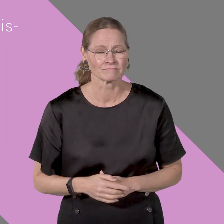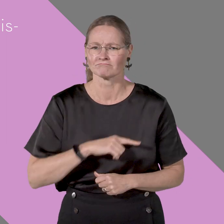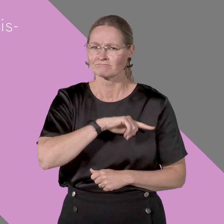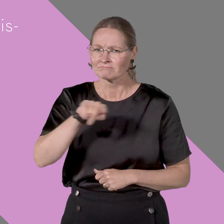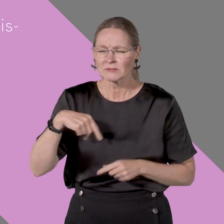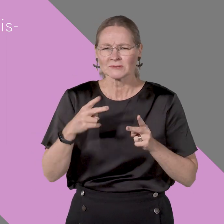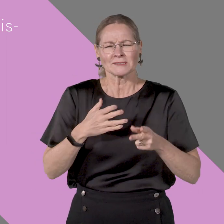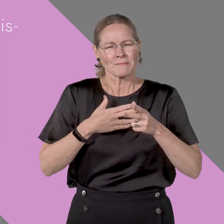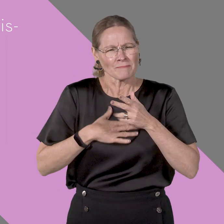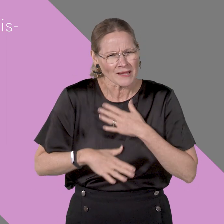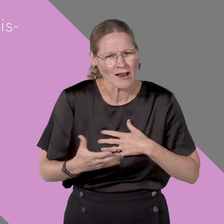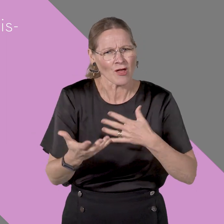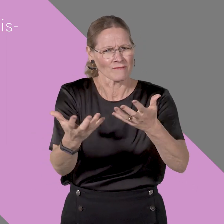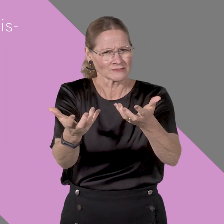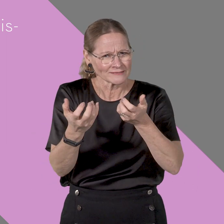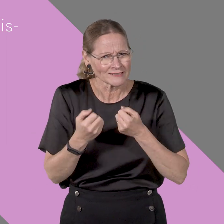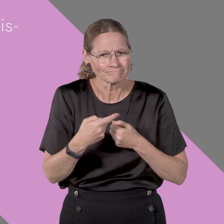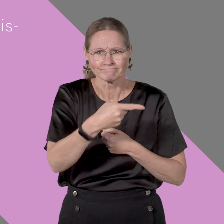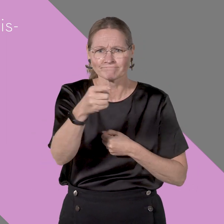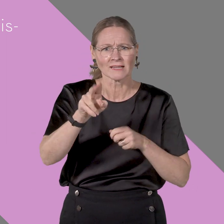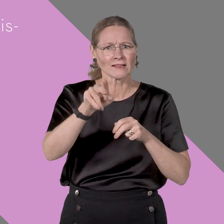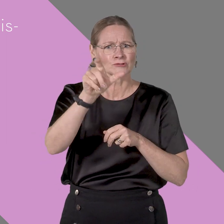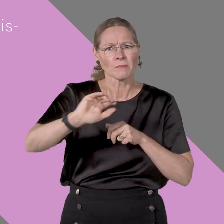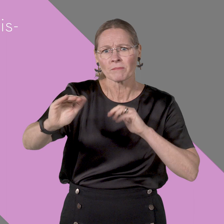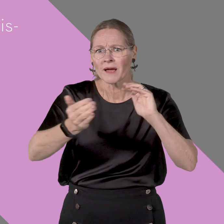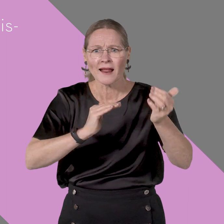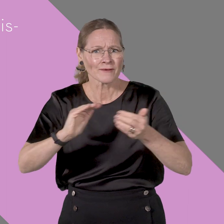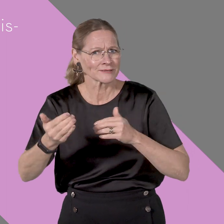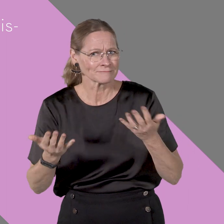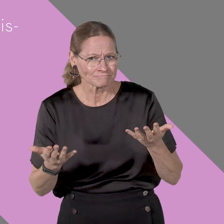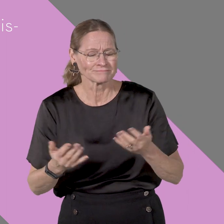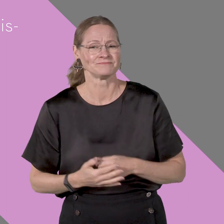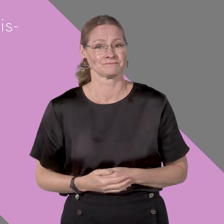Otamme myös mielellämme vastaan katsojapalautetta, -